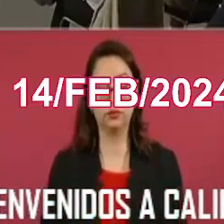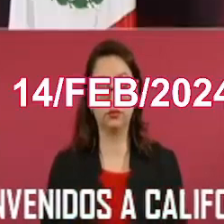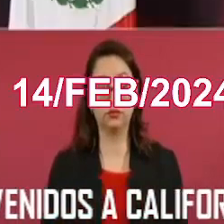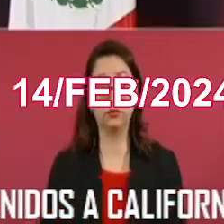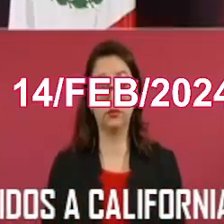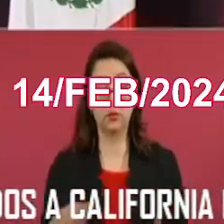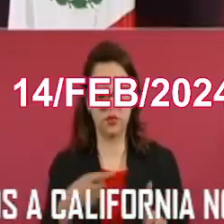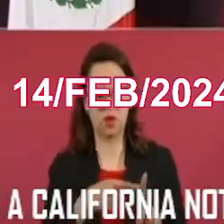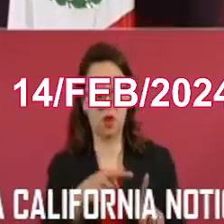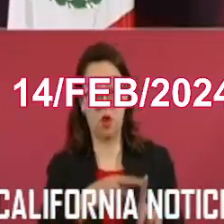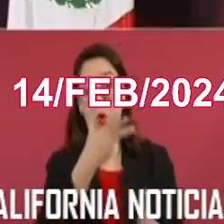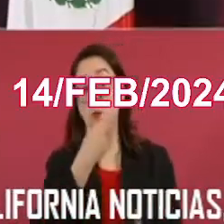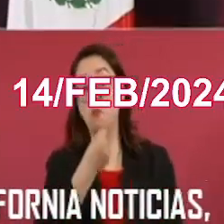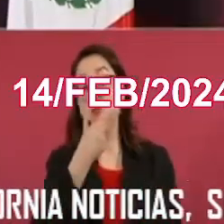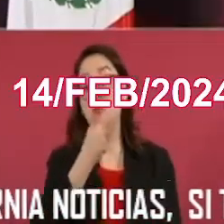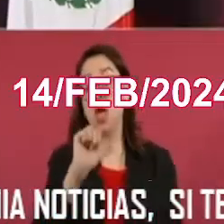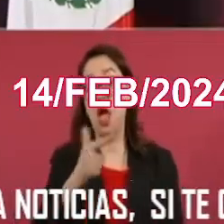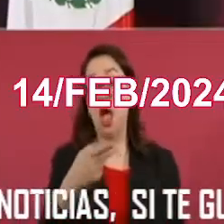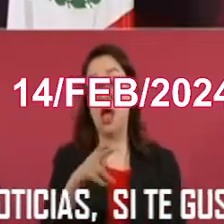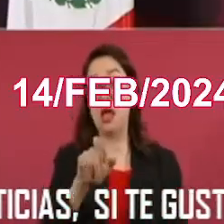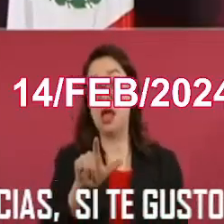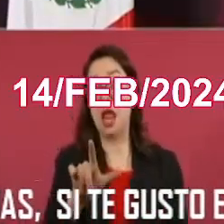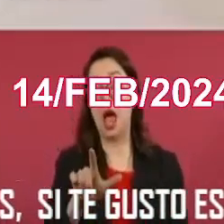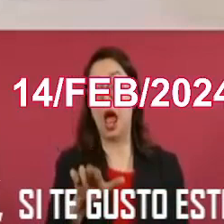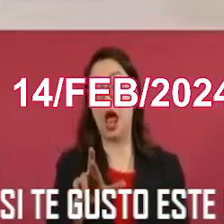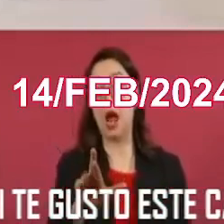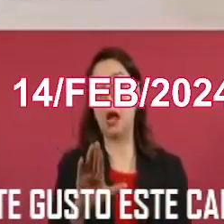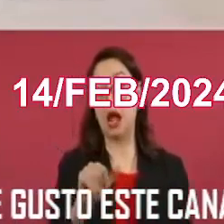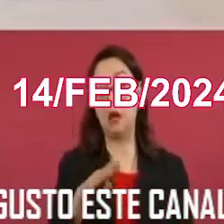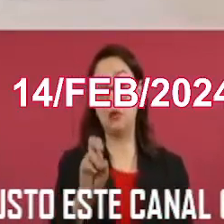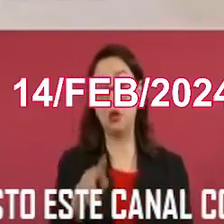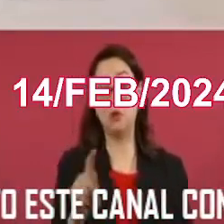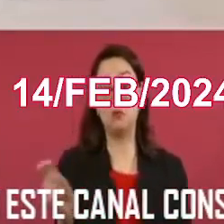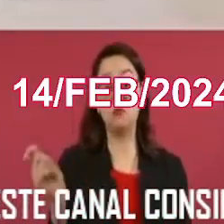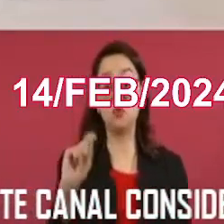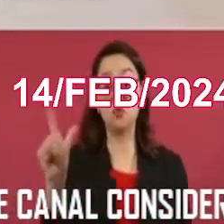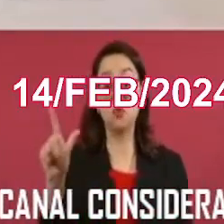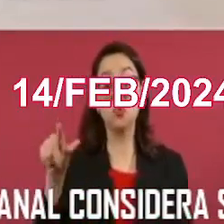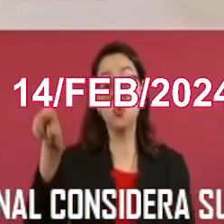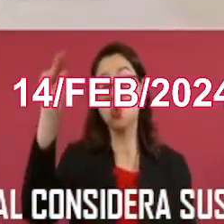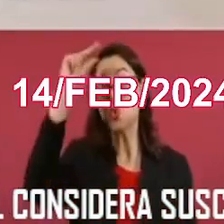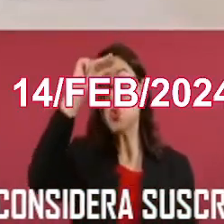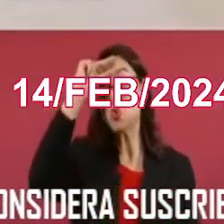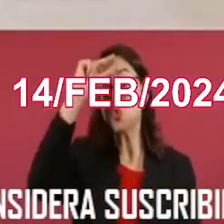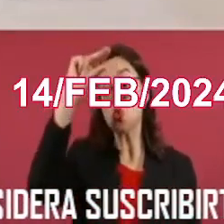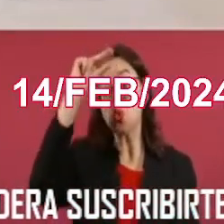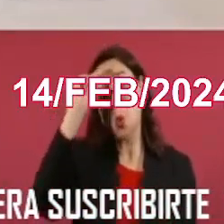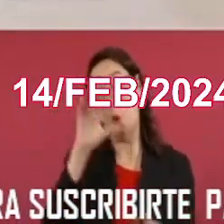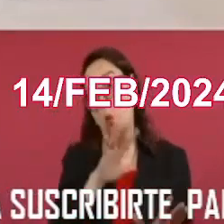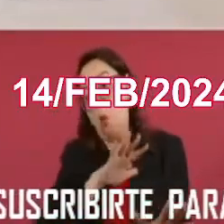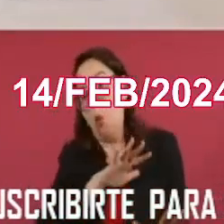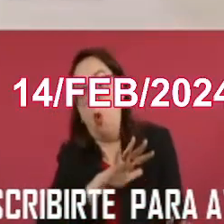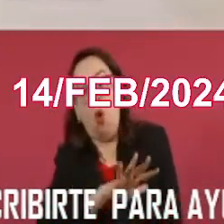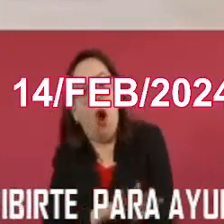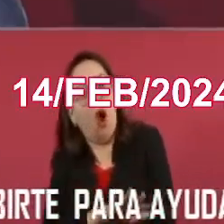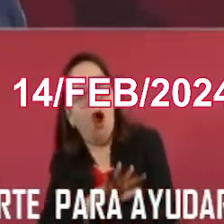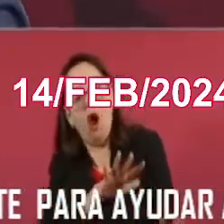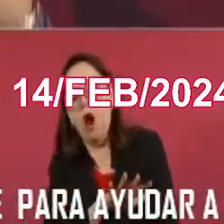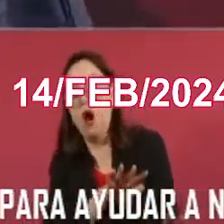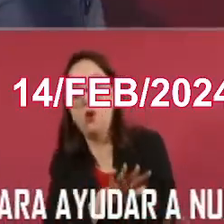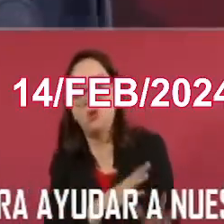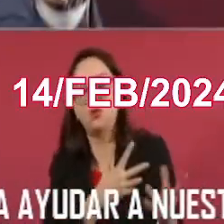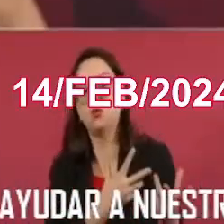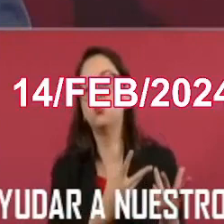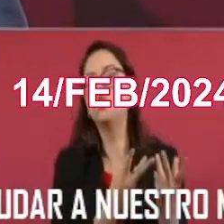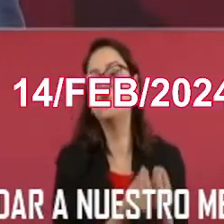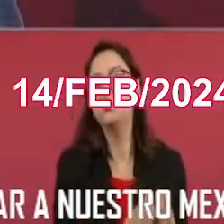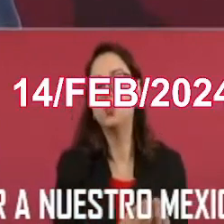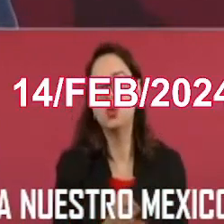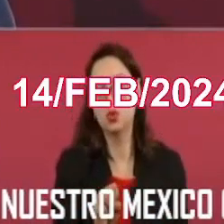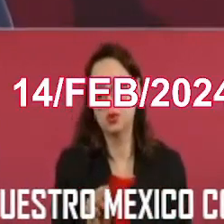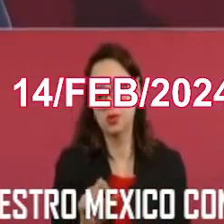intelectual orgánico defensor del régimen con Salinas